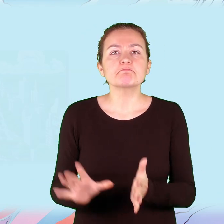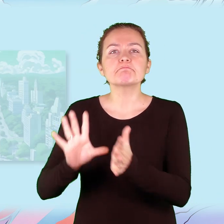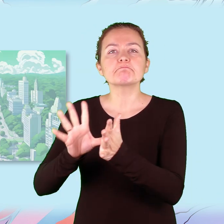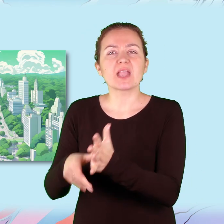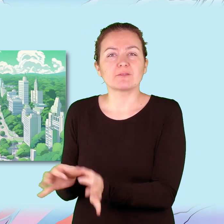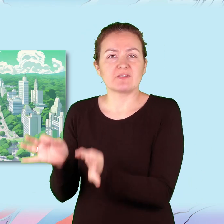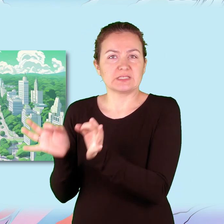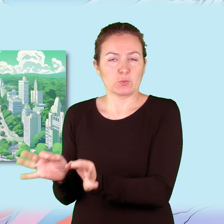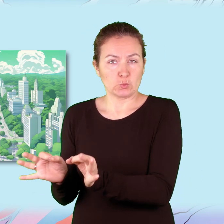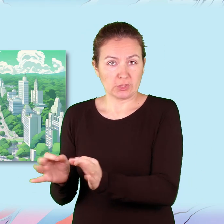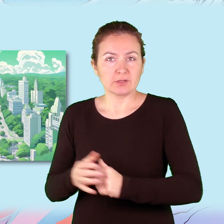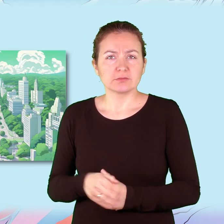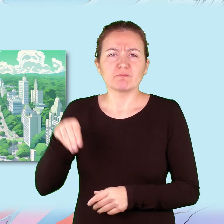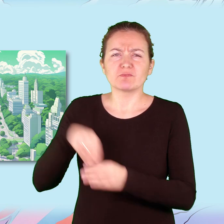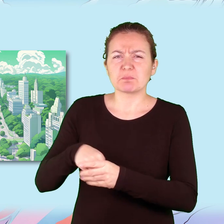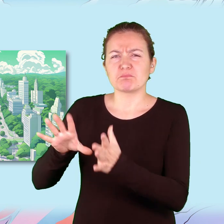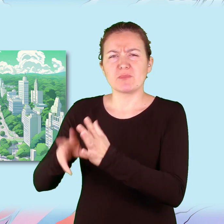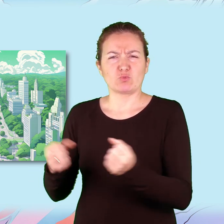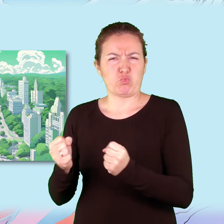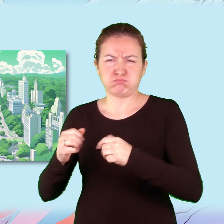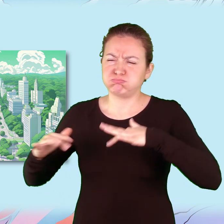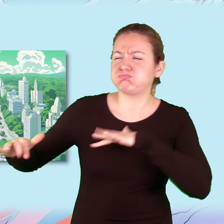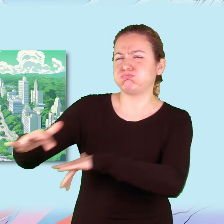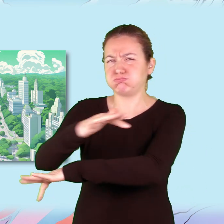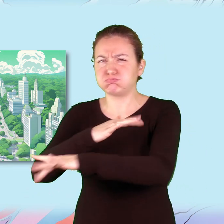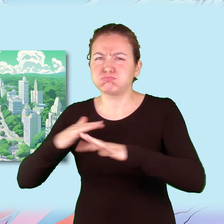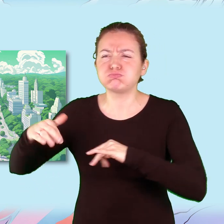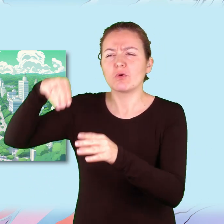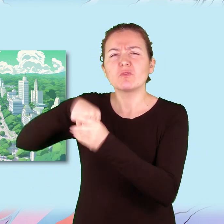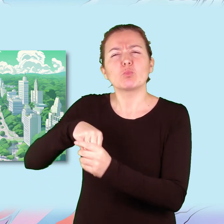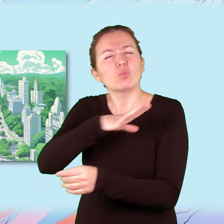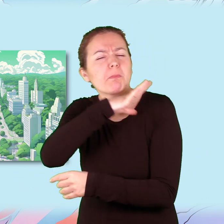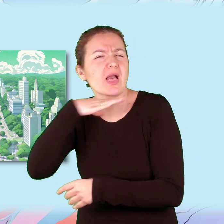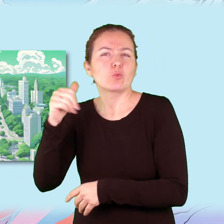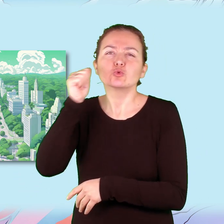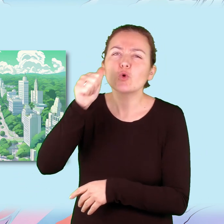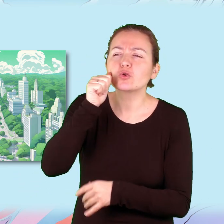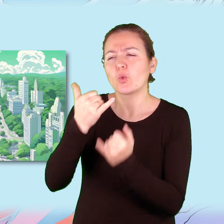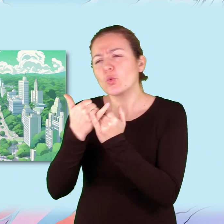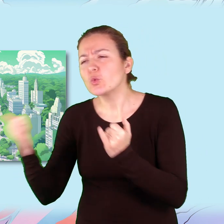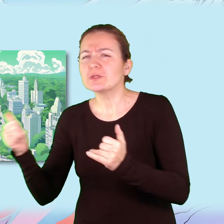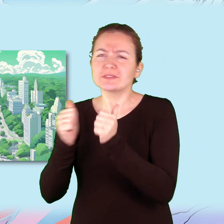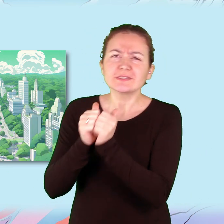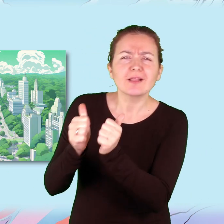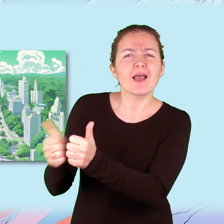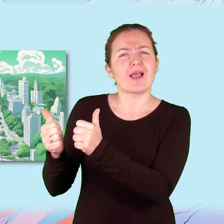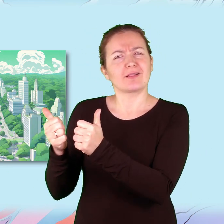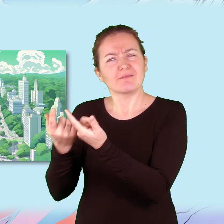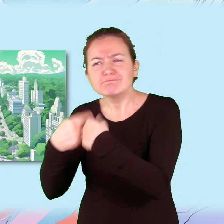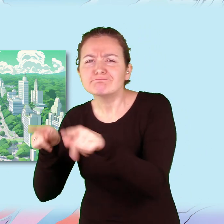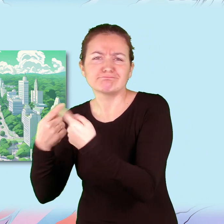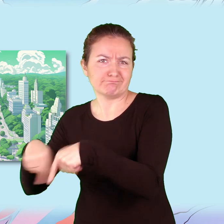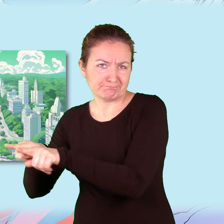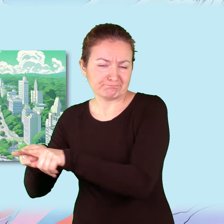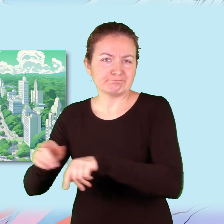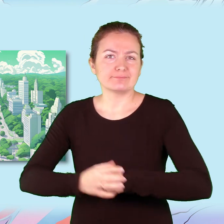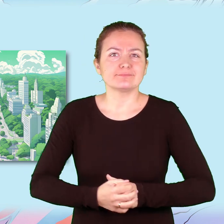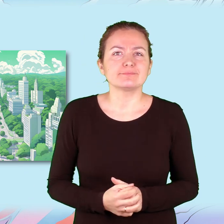• Współczesne Miasto – tętniąca życiem metropolia pełna codziennych wyzwań.